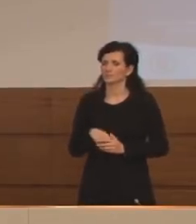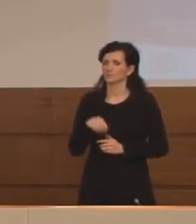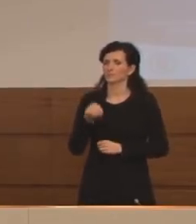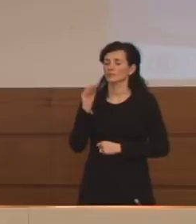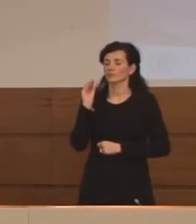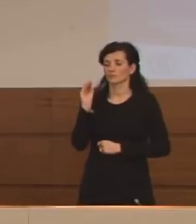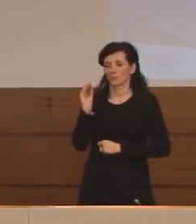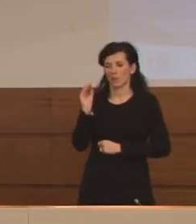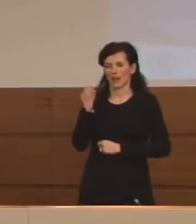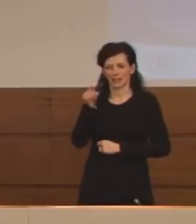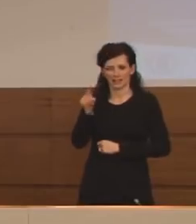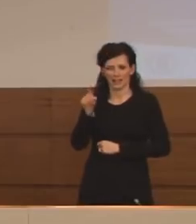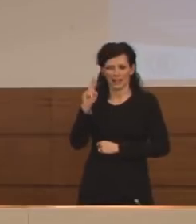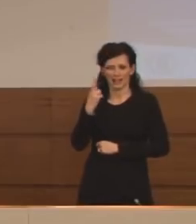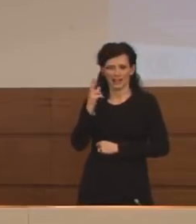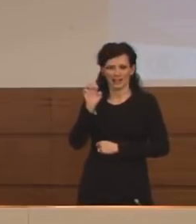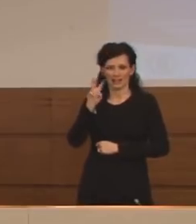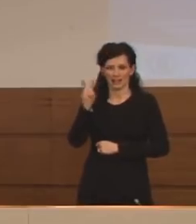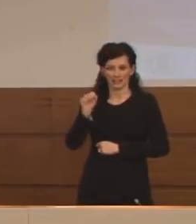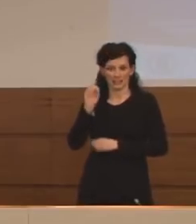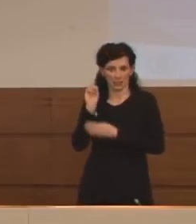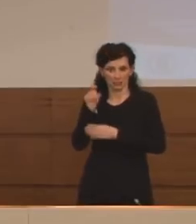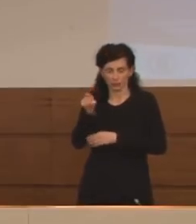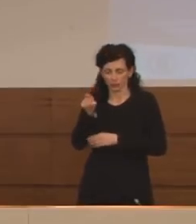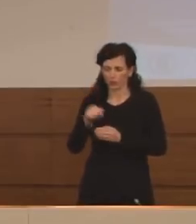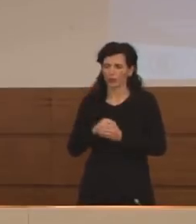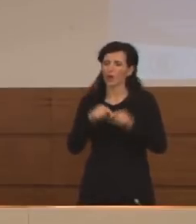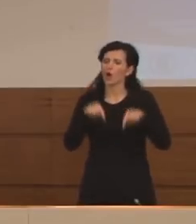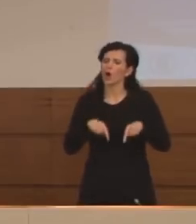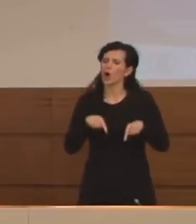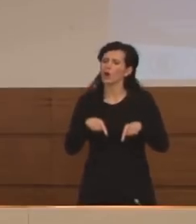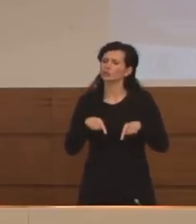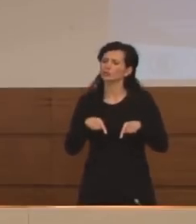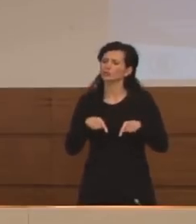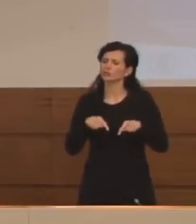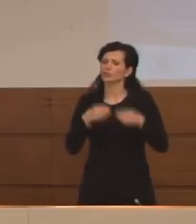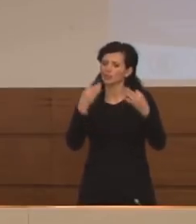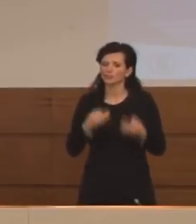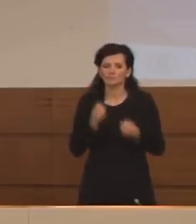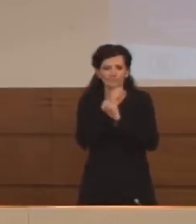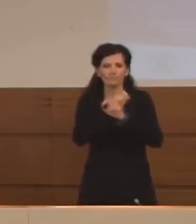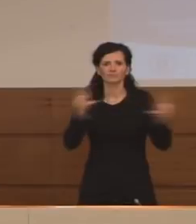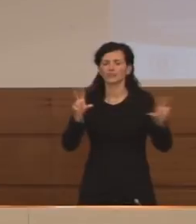Oggi è stato comuinicato che è pronto il primo test sierologico italiano